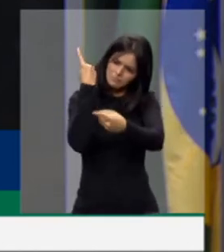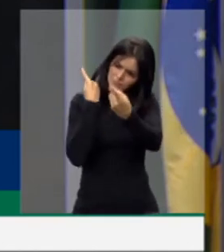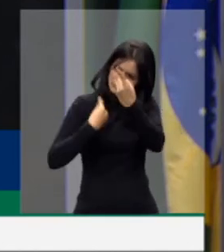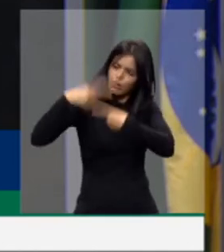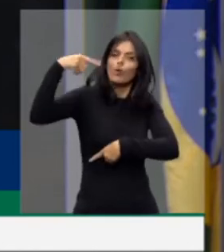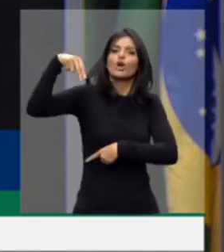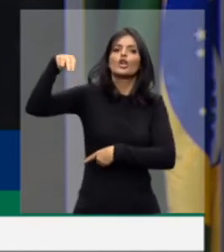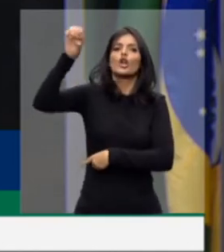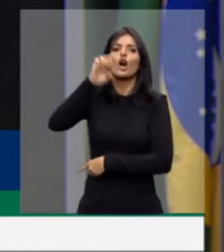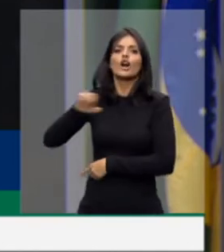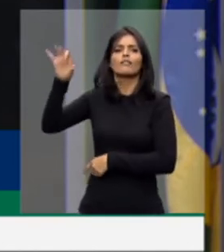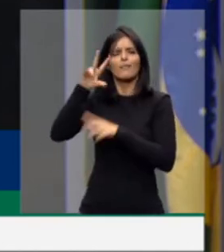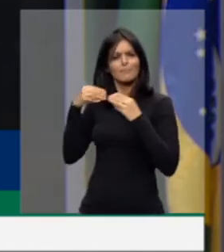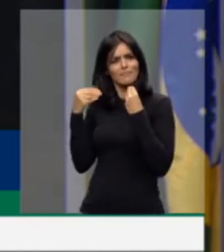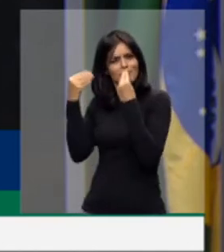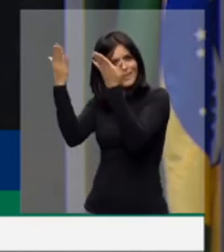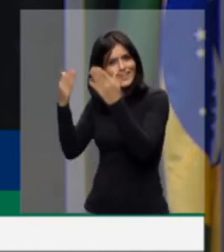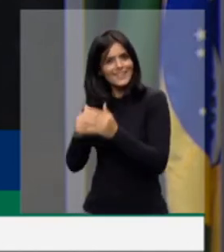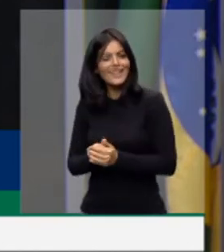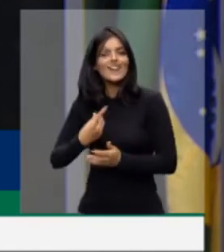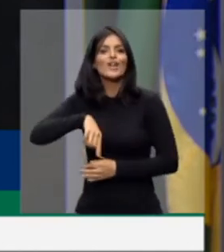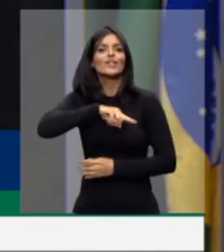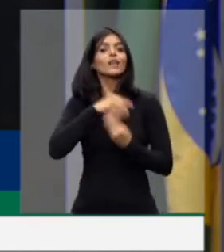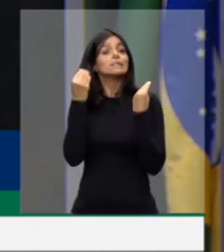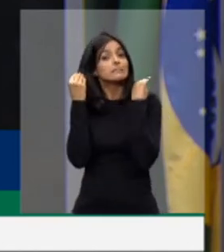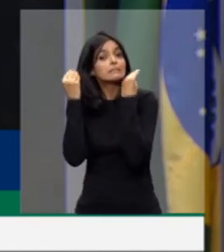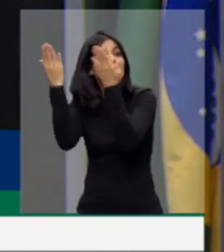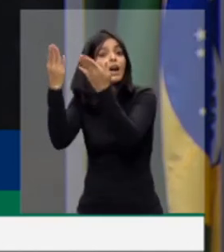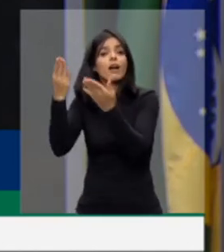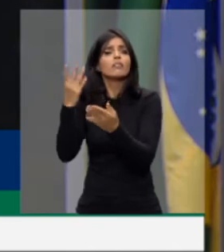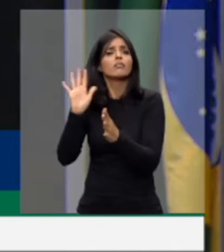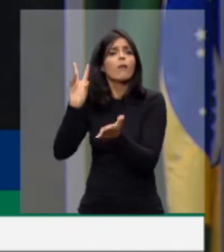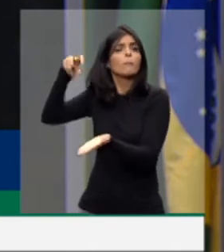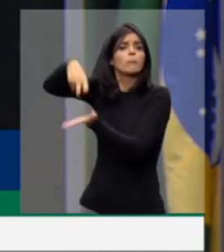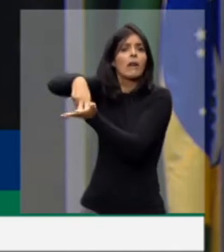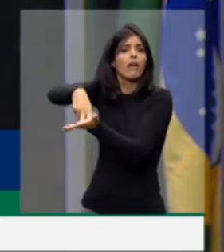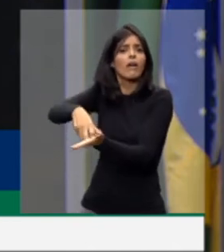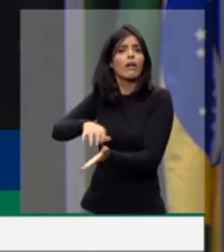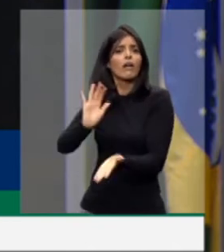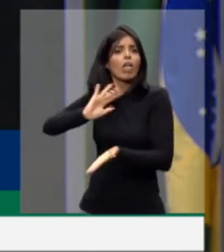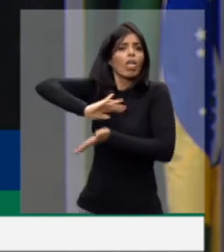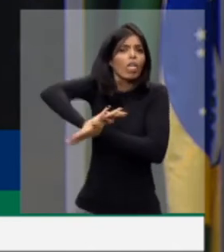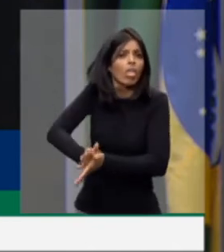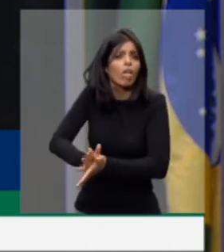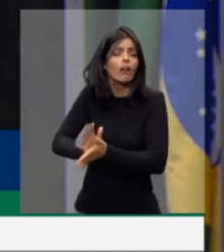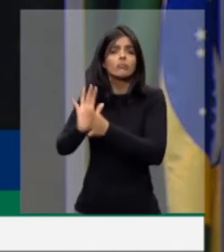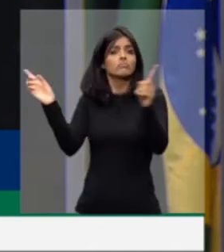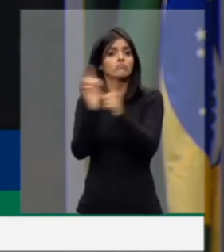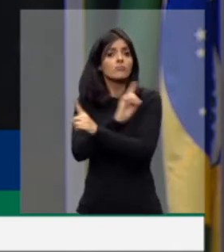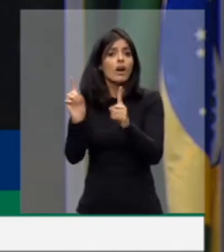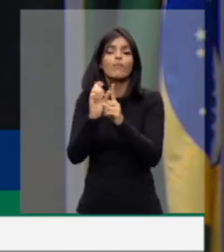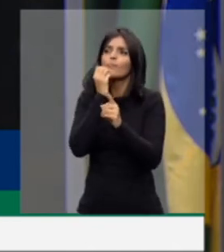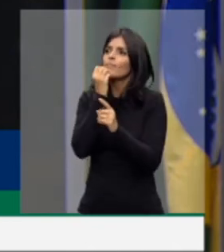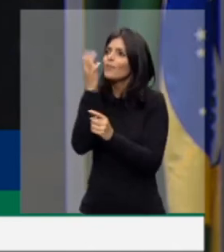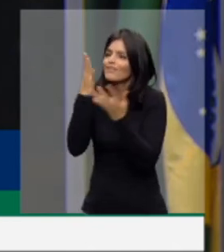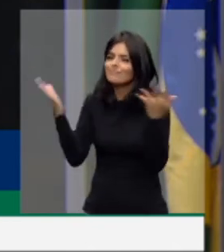PARA GERAR ENERGIA SOLAR, É ESSA TRANSFORMAÇÃO QUE O NORDESTE MERECE E ESSA OPORTUNIDADE QUE ESSA CASA PODE DAR. NÃO DISCRIMINANDO,